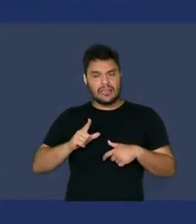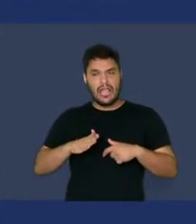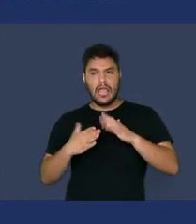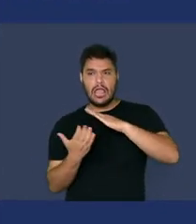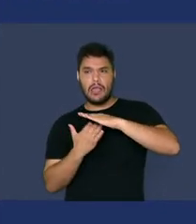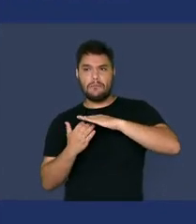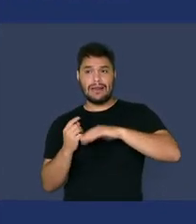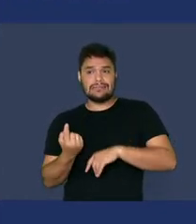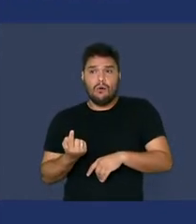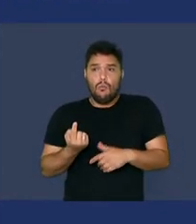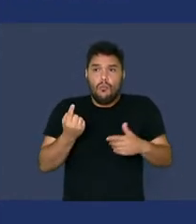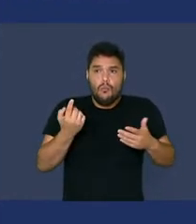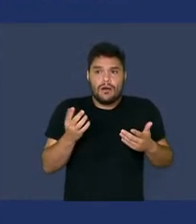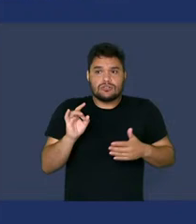CONTAS A CAPACIDADE DE CAPITAL